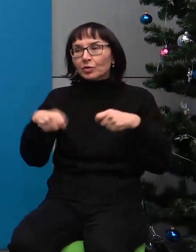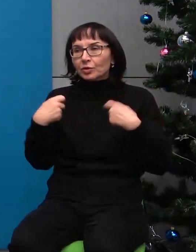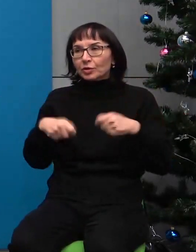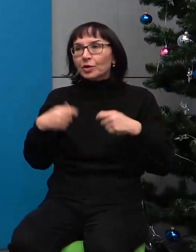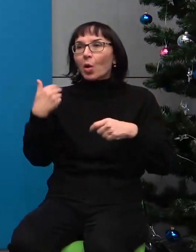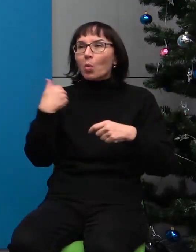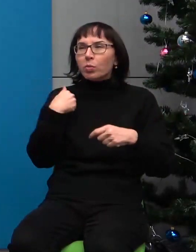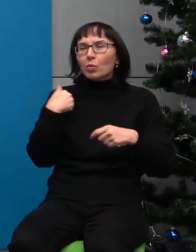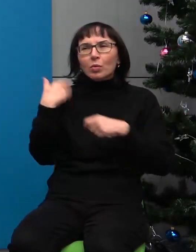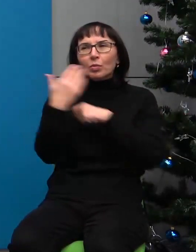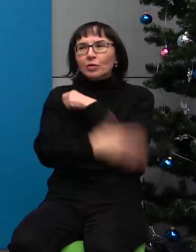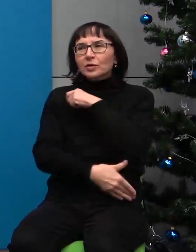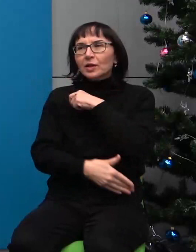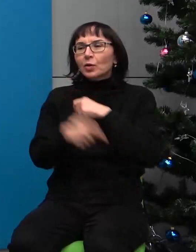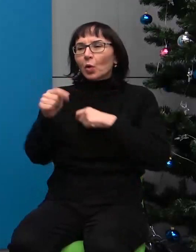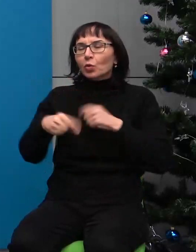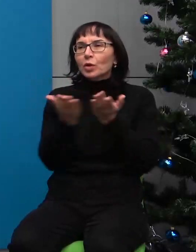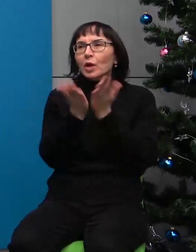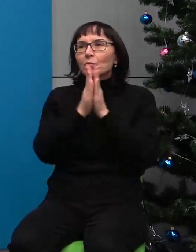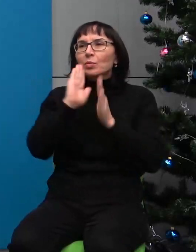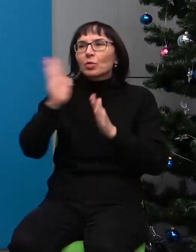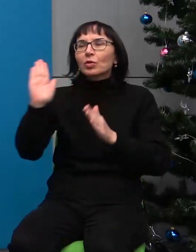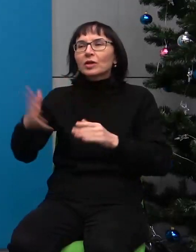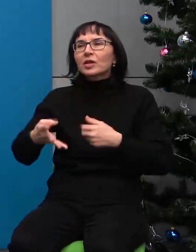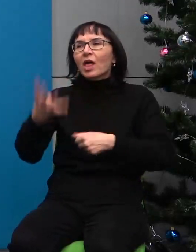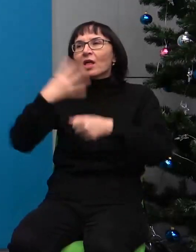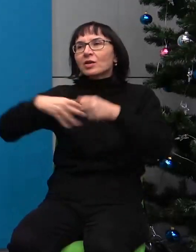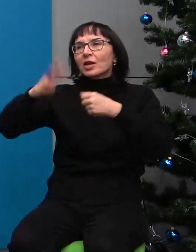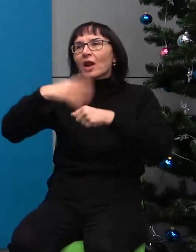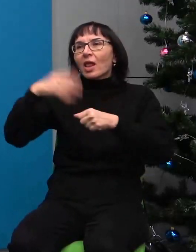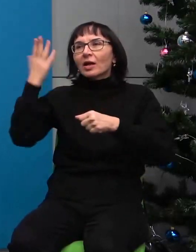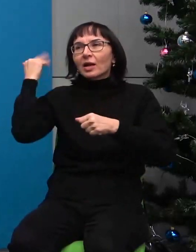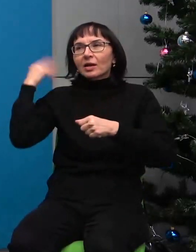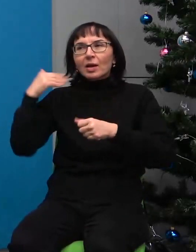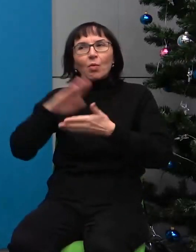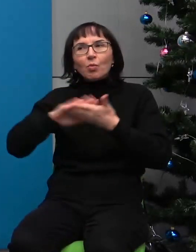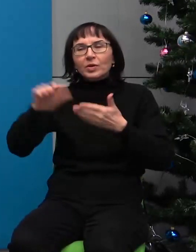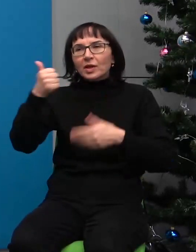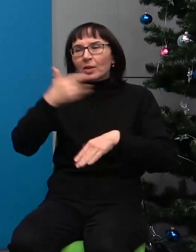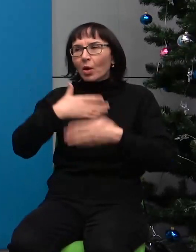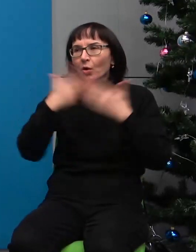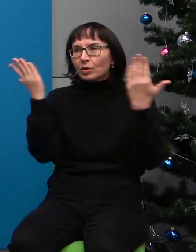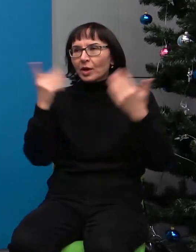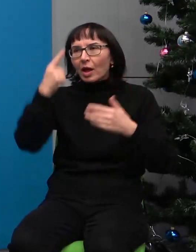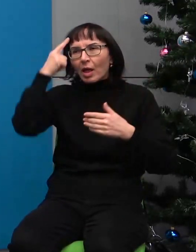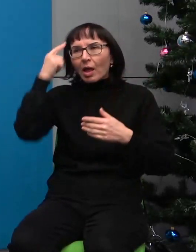Byłem tu ostatnio na tej wytyce 4 lata temu, chyba bez jednego dnia, prowadząc warsztaty.